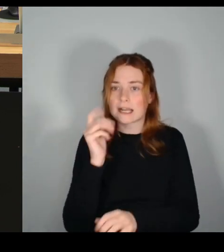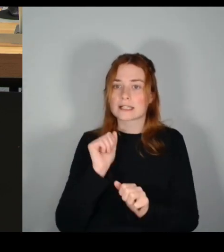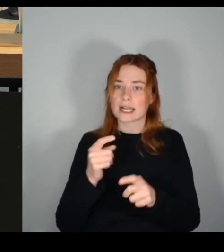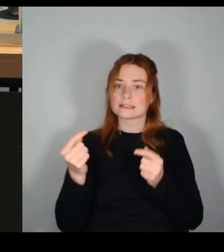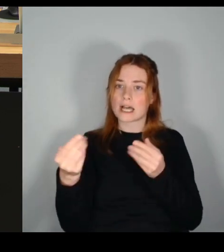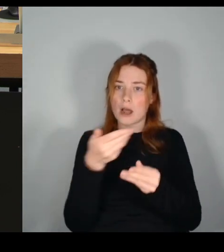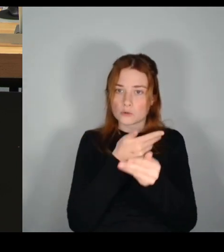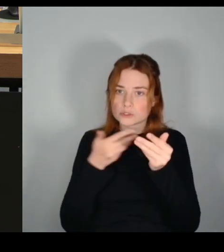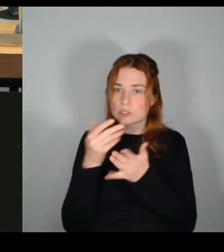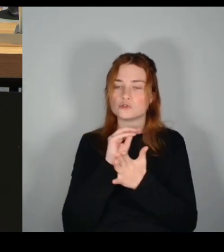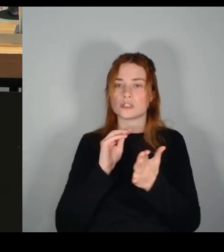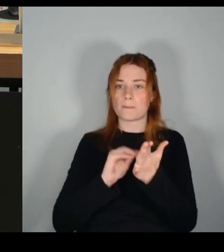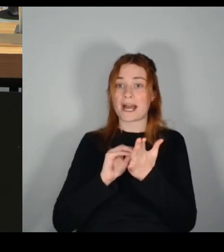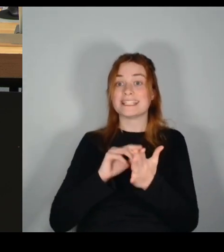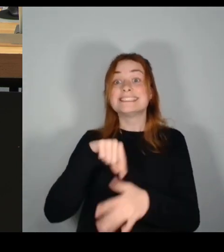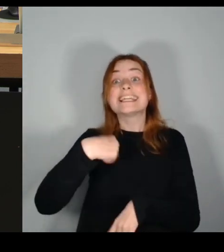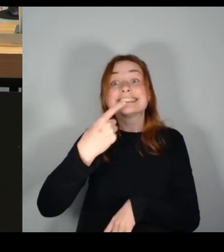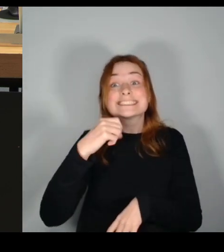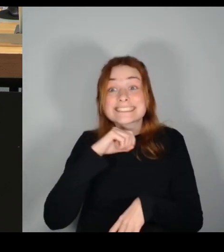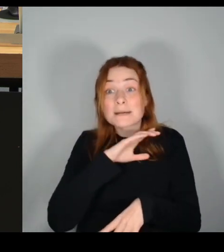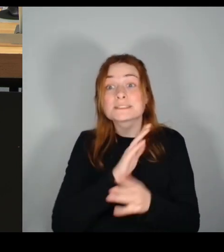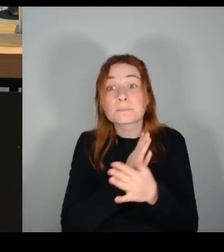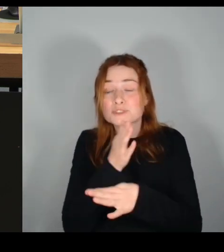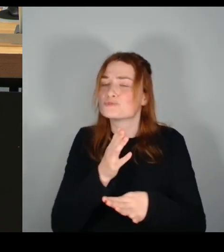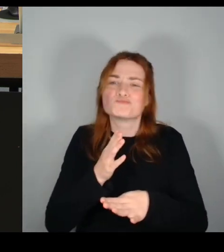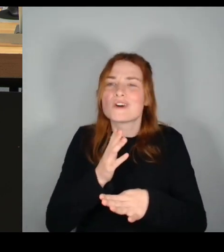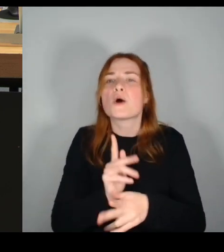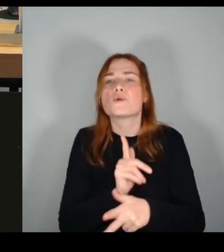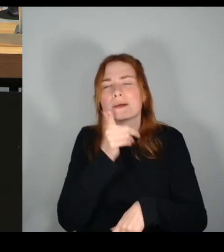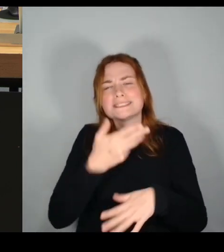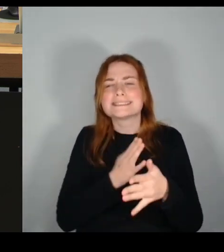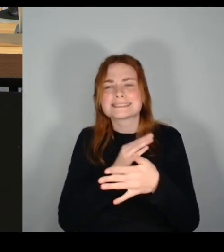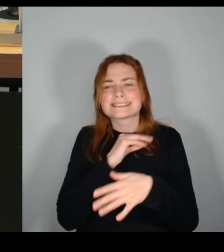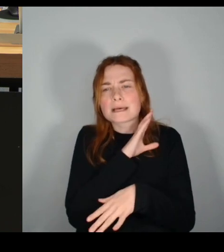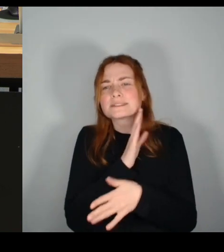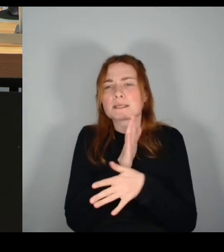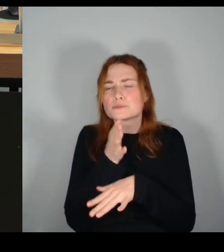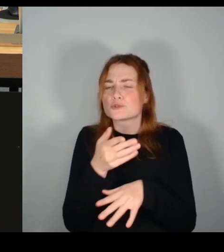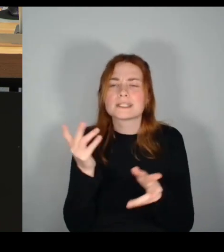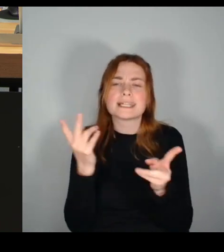Gehen wir zusammen noch mal hin und dann bin ich mal gespannt, wer länger aushält nachts. Vielen Dank, meine Damen und Herren.